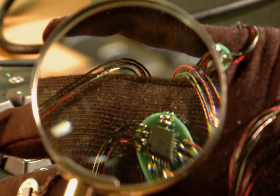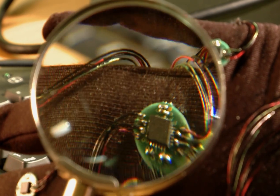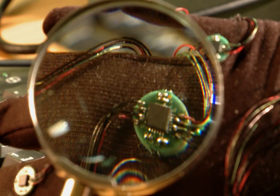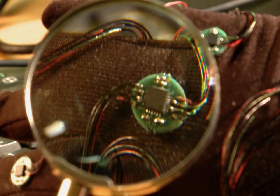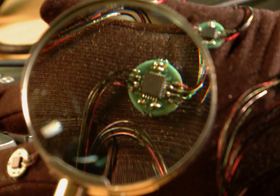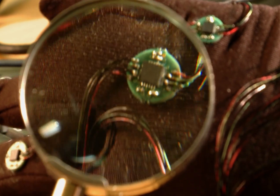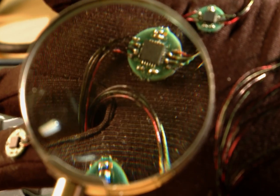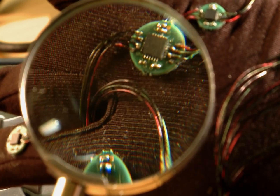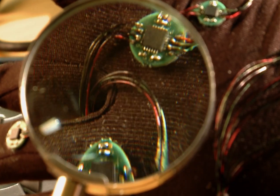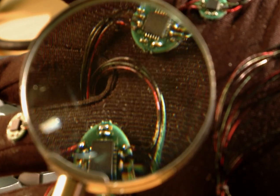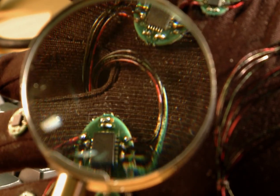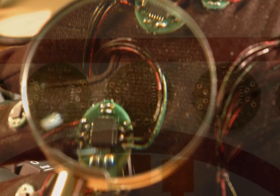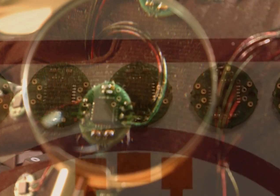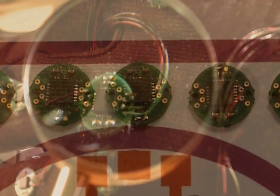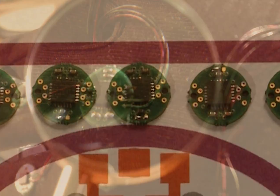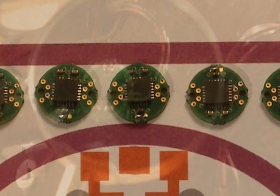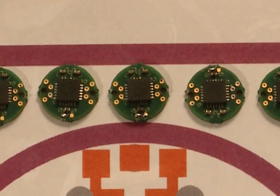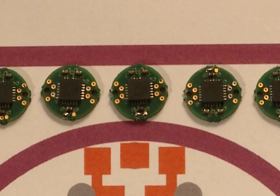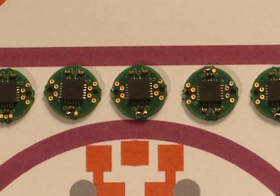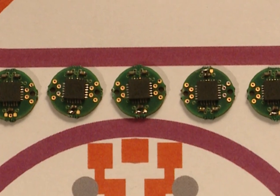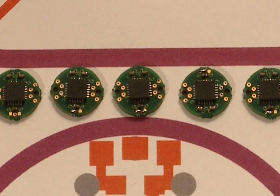Rendszerünk pontosan érzékeli a kéz gesztusait,